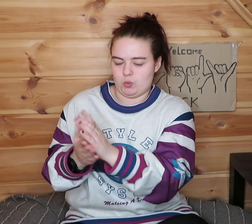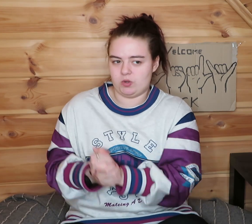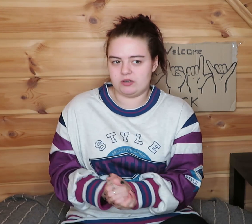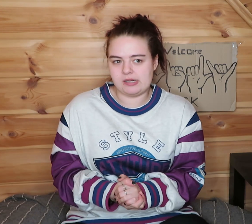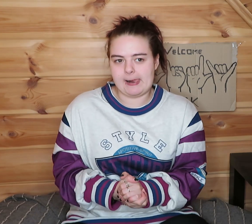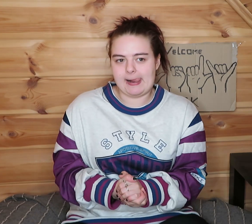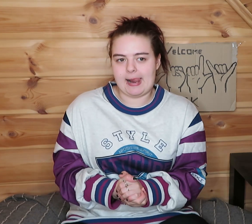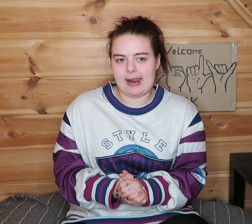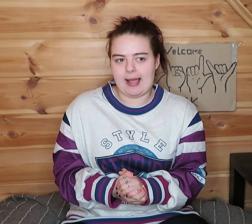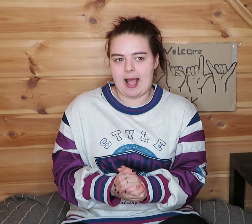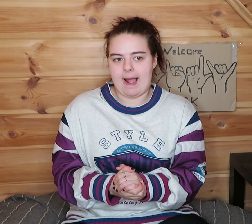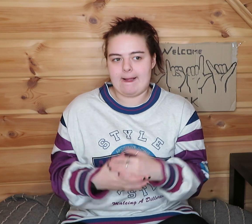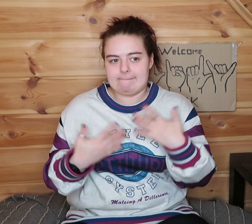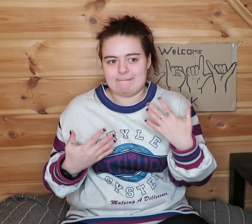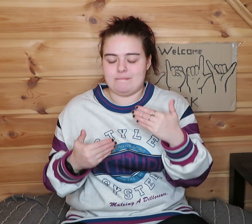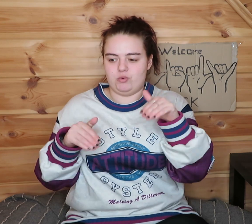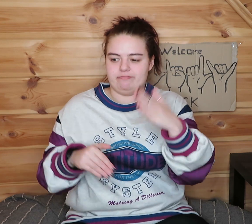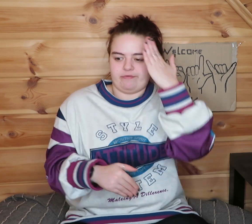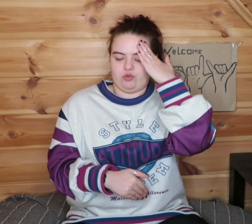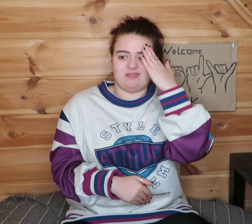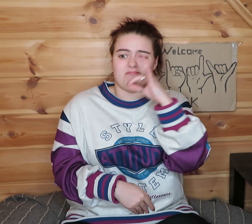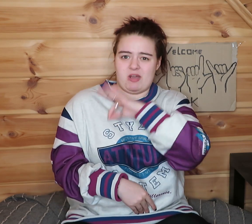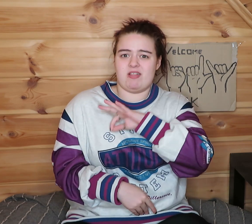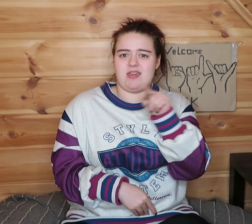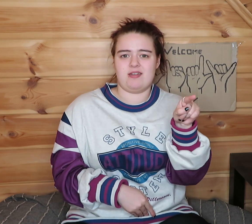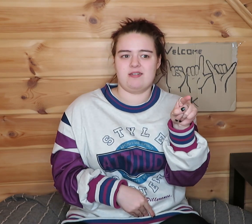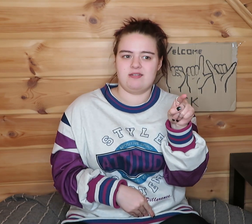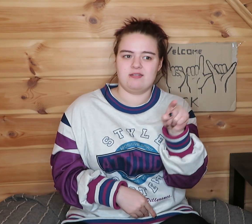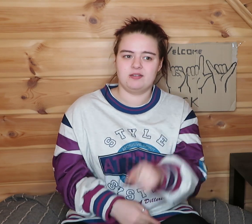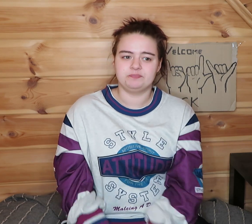Die anderen sollten sich über ihr Privileg bewusst sein.